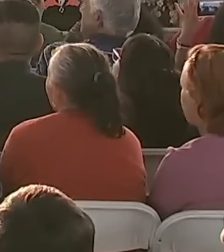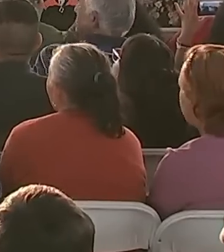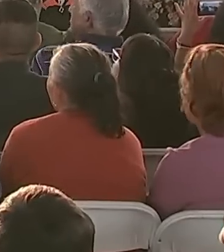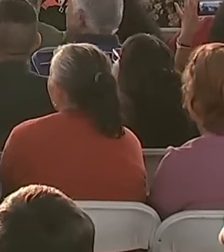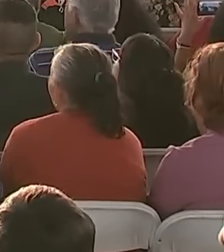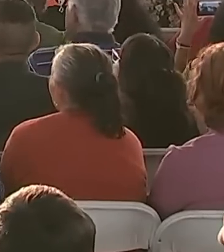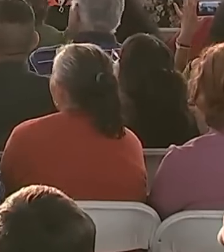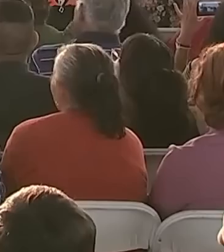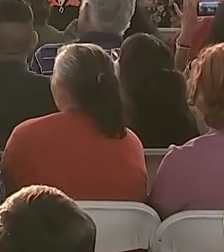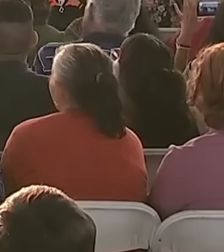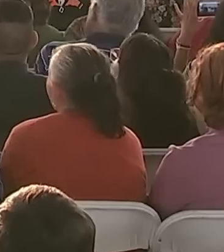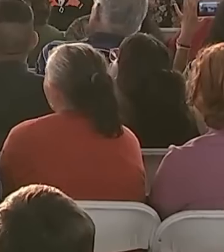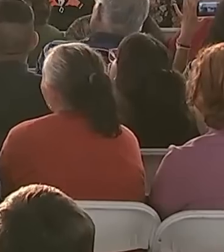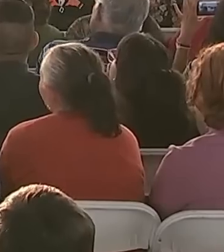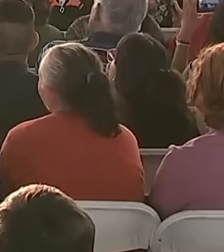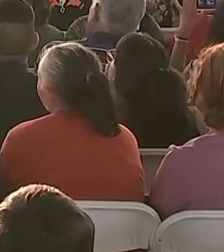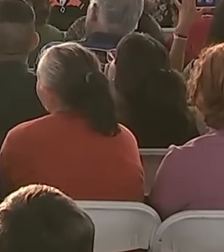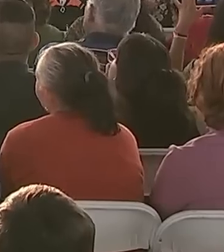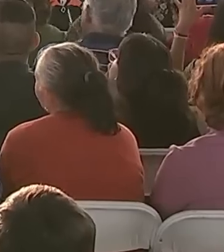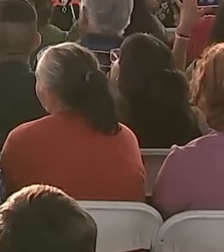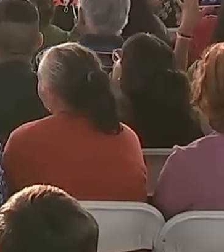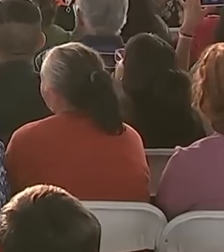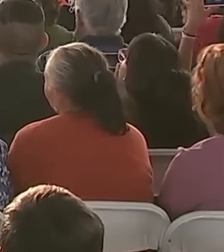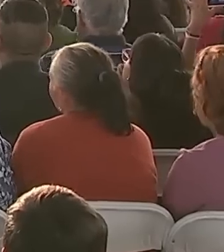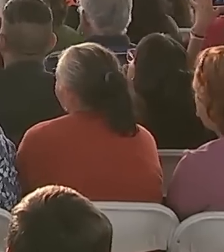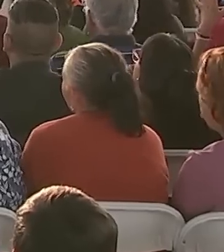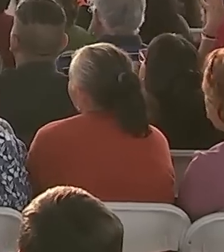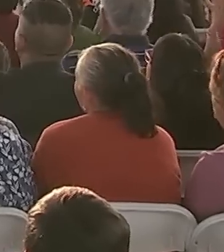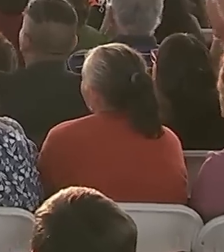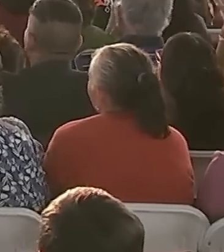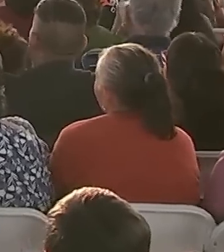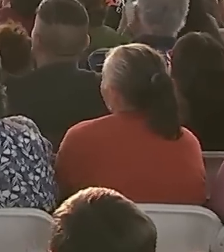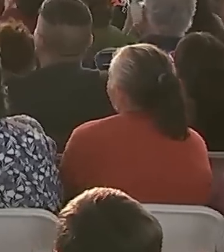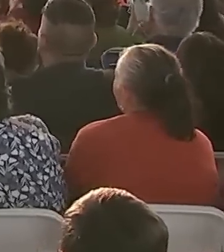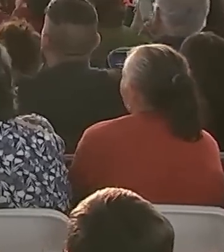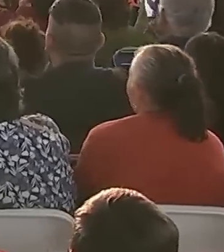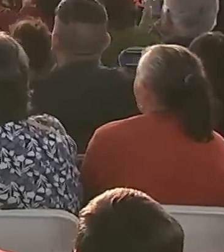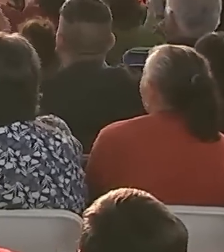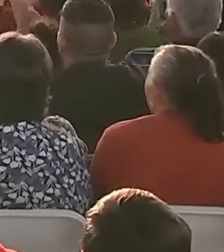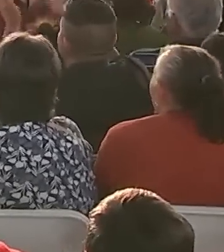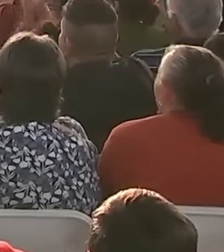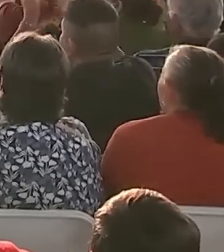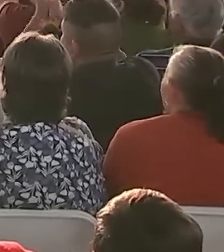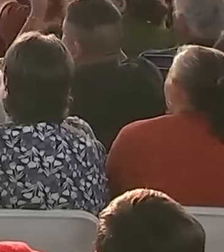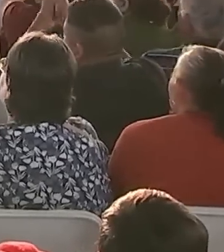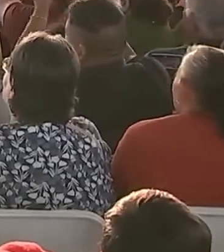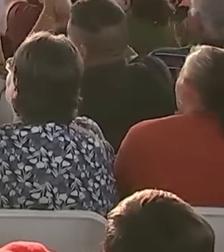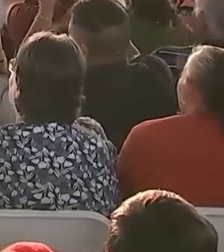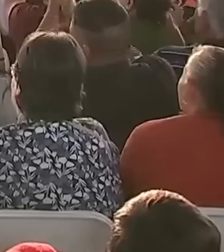dirige la presidenta constitucional de los Estados Unidos Mexicanos doctora Claudia chb